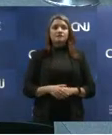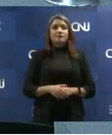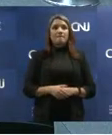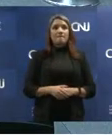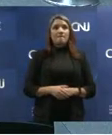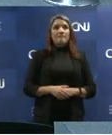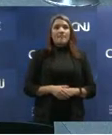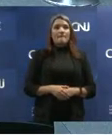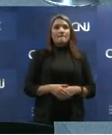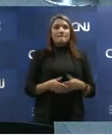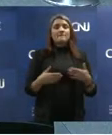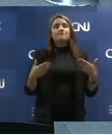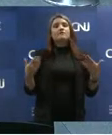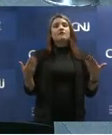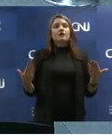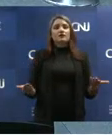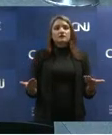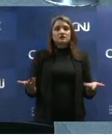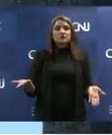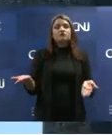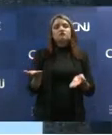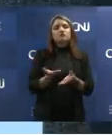após o voto do conselheiro Márcio Luiz de Freitas, que